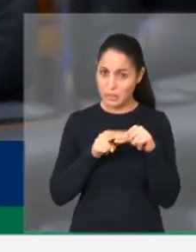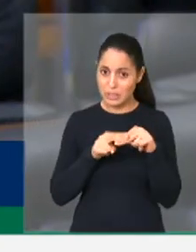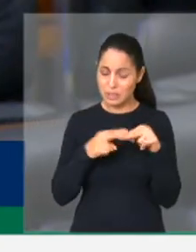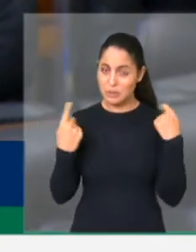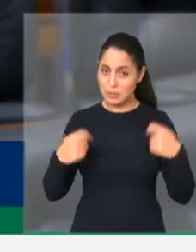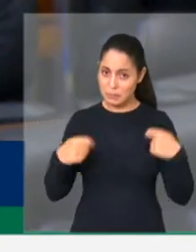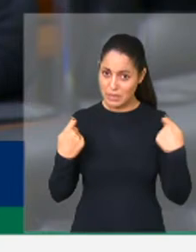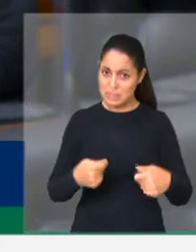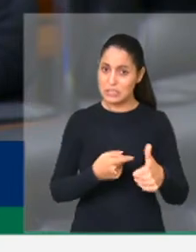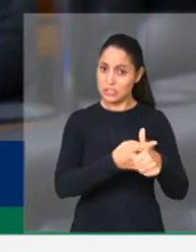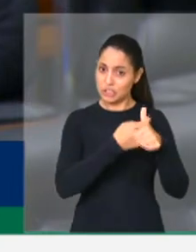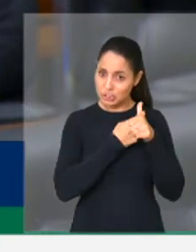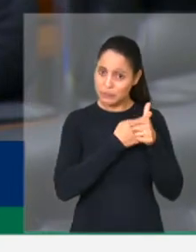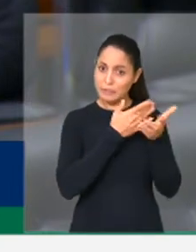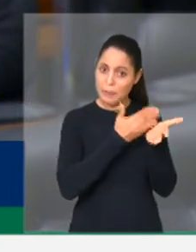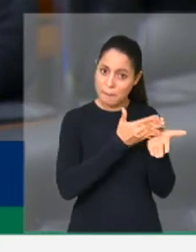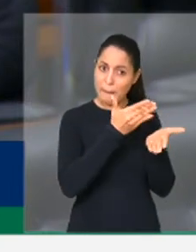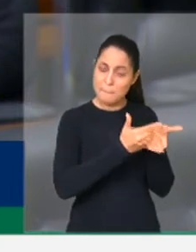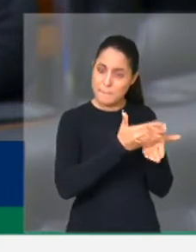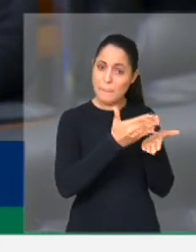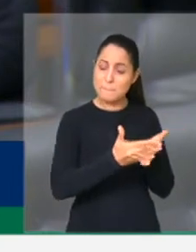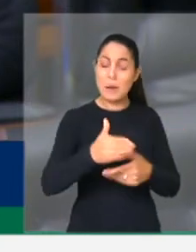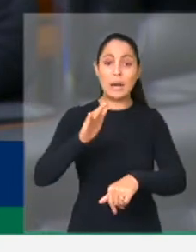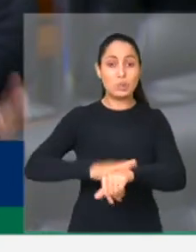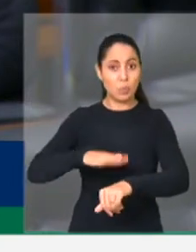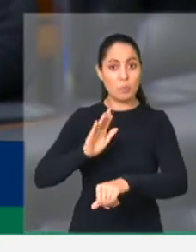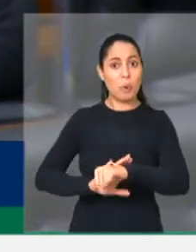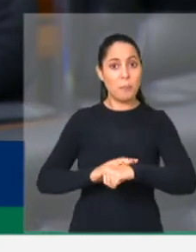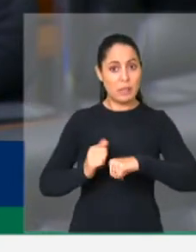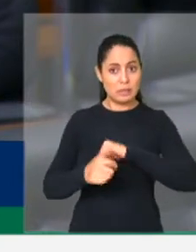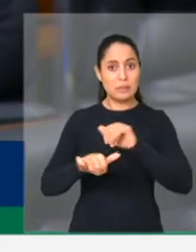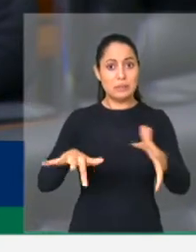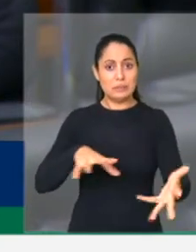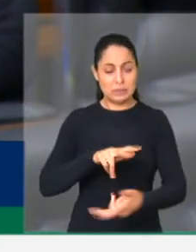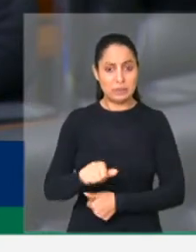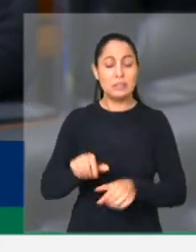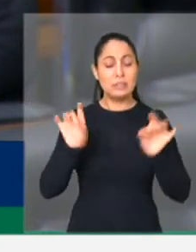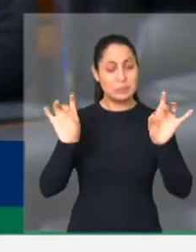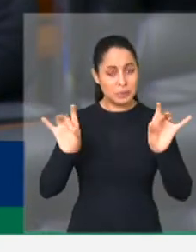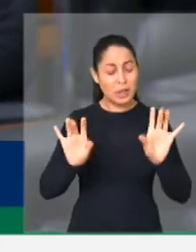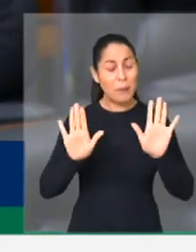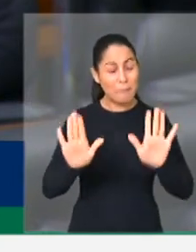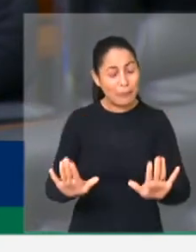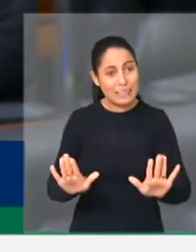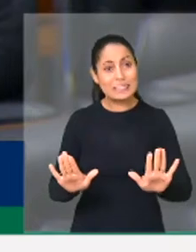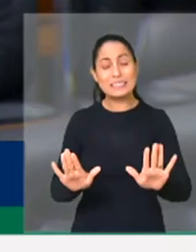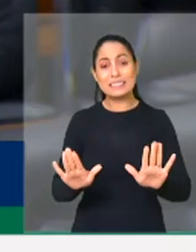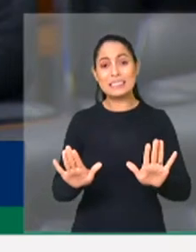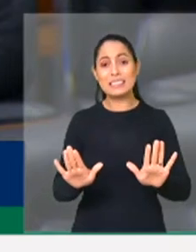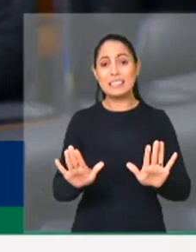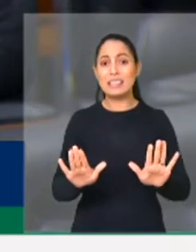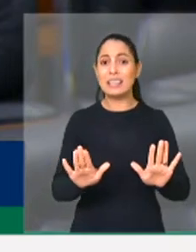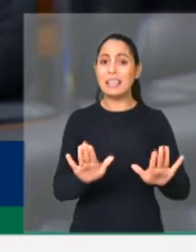ÀS CUSTAS DA EXCLUSÃO DESSES PRÓPRIOS FUNDOS. PORQUE ISSO É , INFELIZMENTE, CONTRIBUIR PARA... PARA AUMENTO DAS DESIGUALDADES REGIONAIS QUE ATINGEM EM ESPECIAL O NORTE E